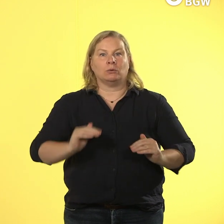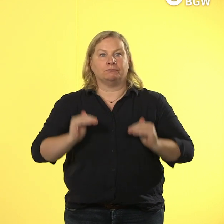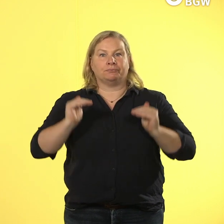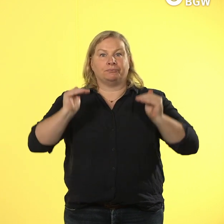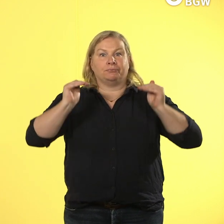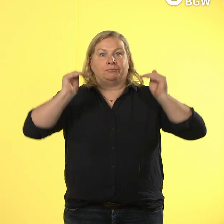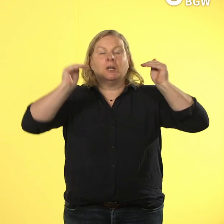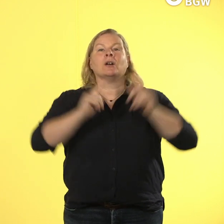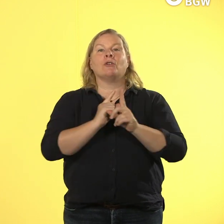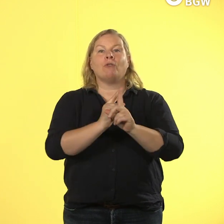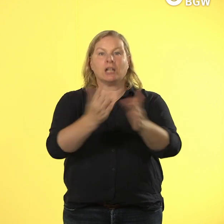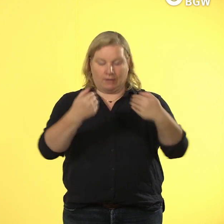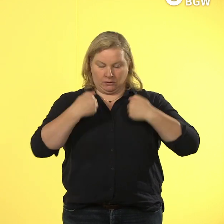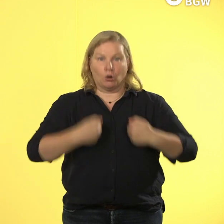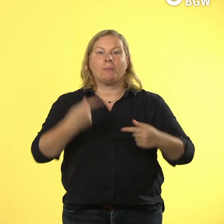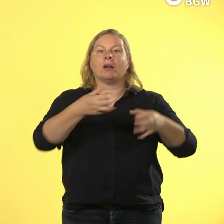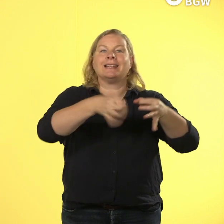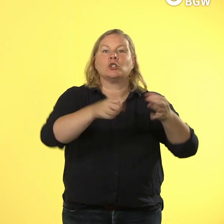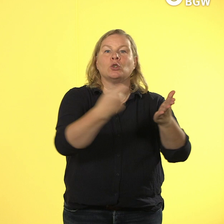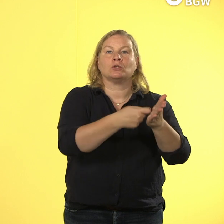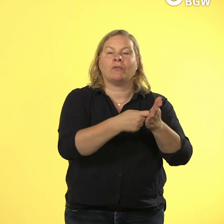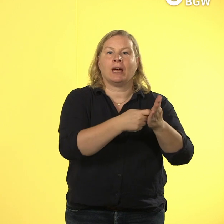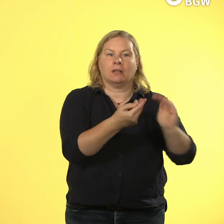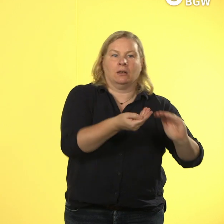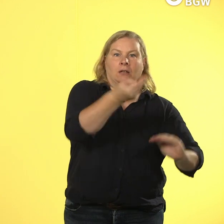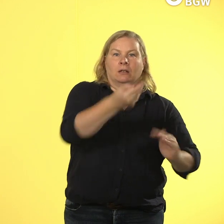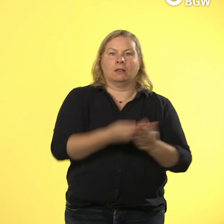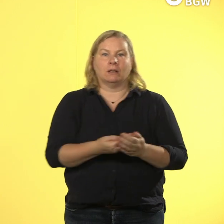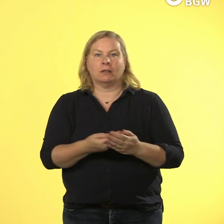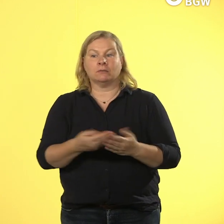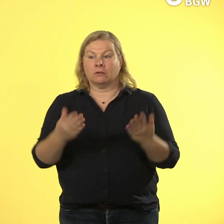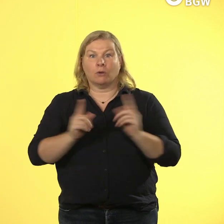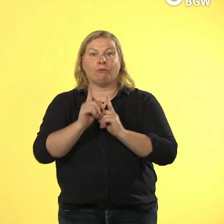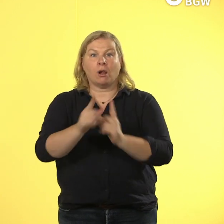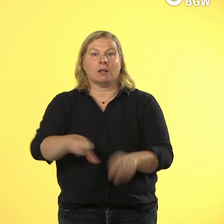Jeder und jede Einzelne hat keine große Kontrolle, Überzeugung mehr, keine Selbstwirksamkeit.